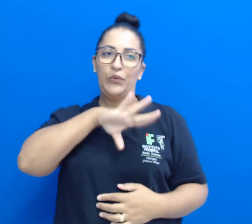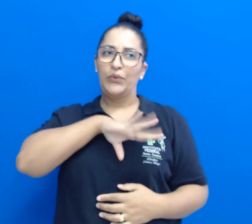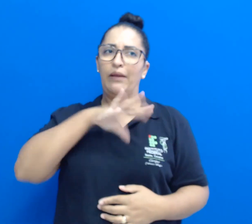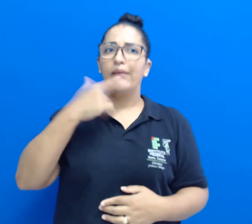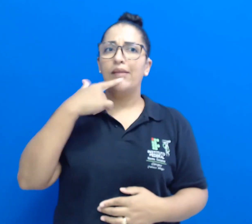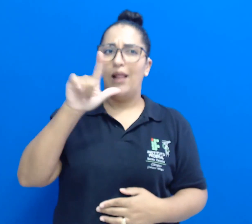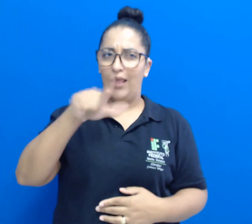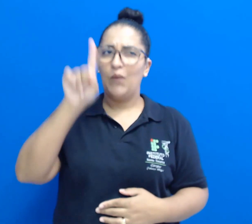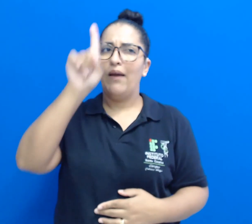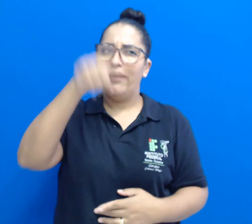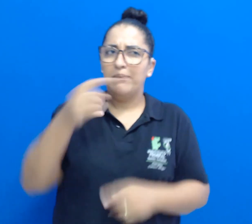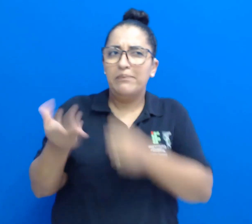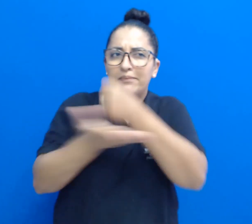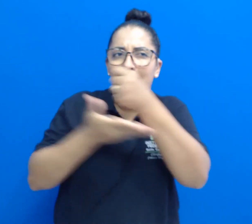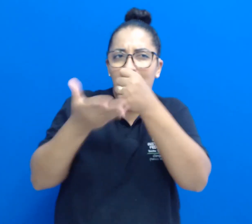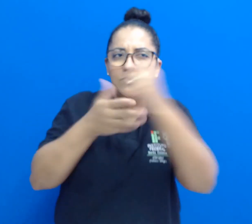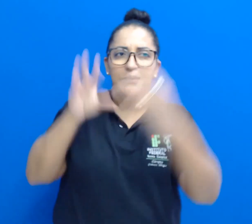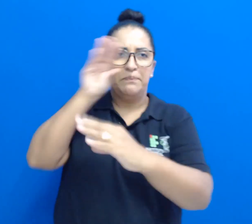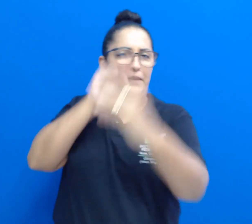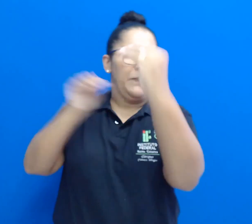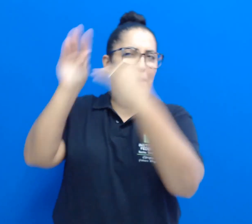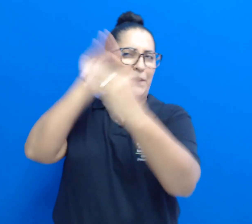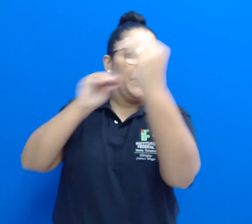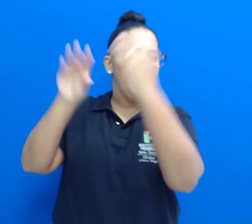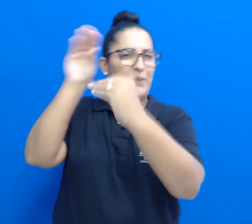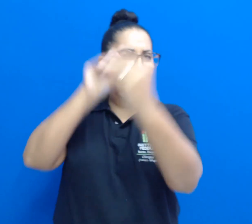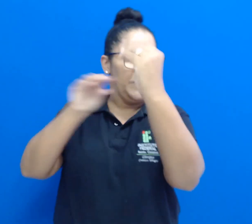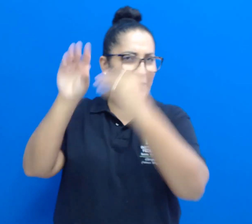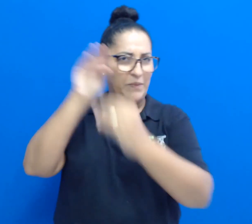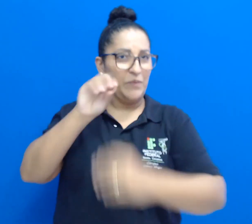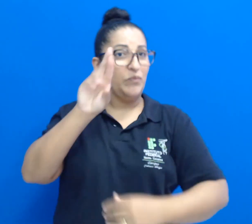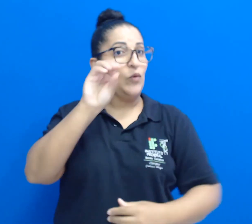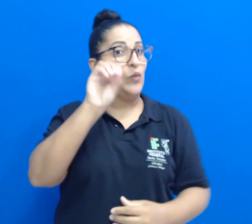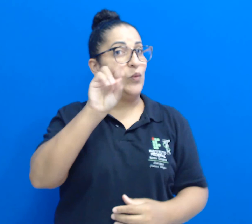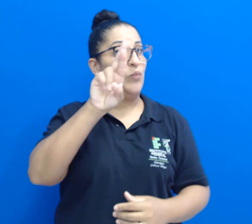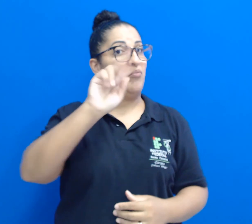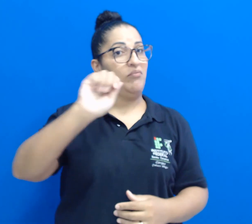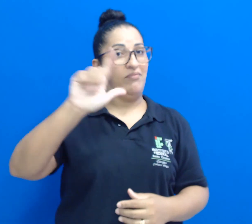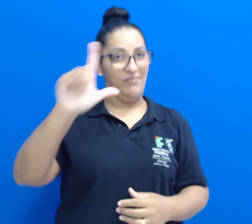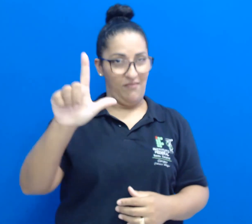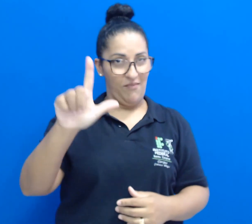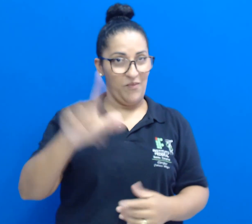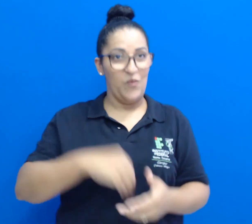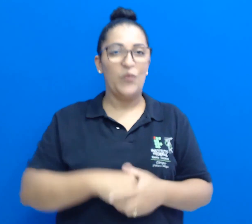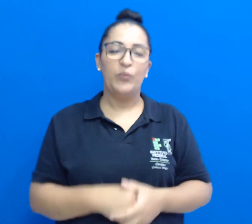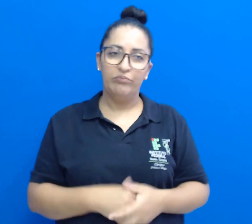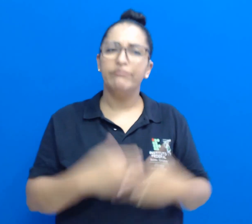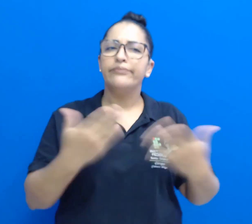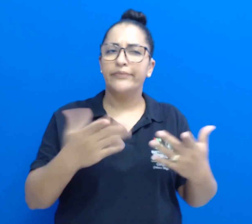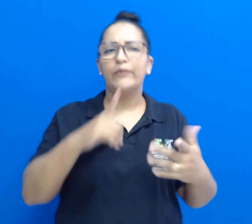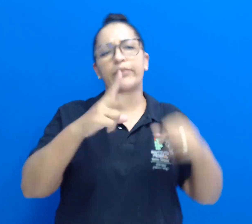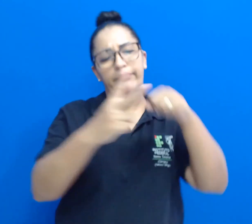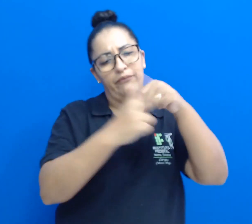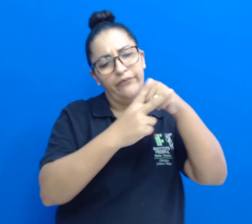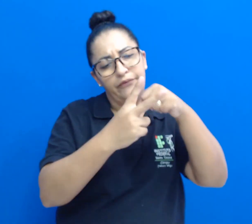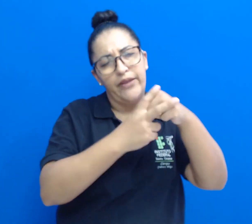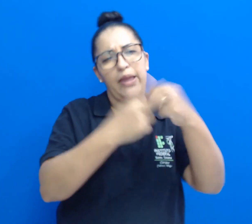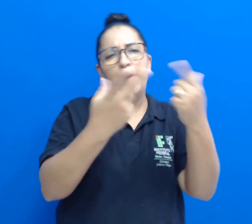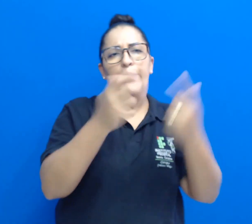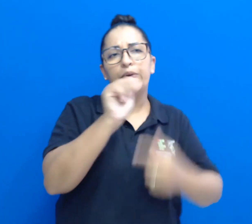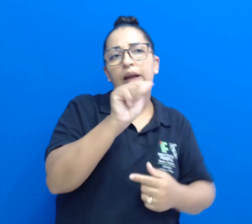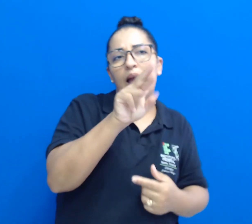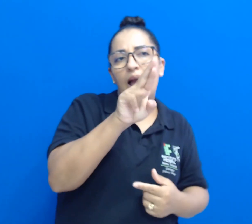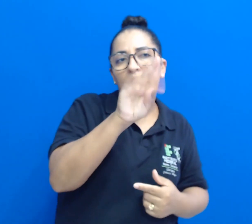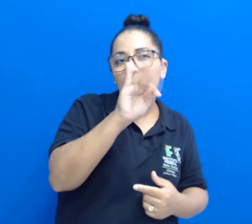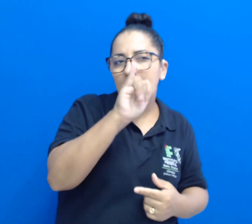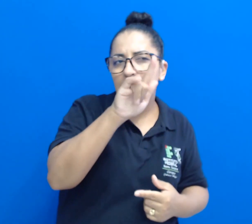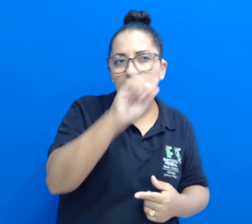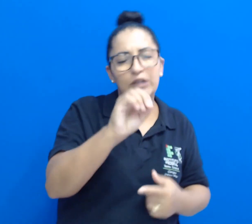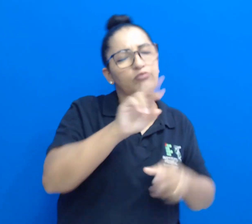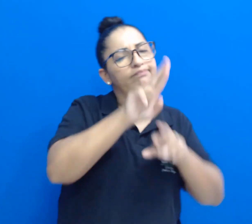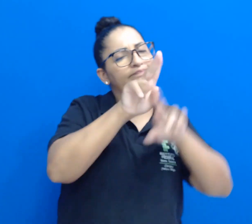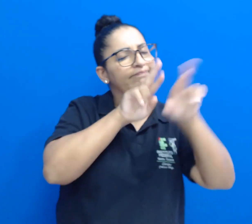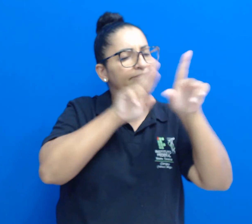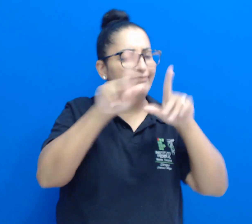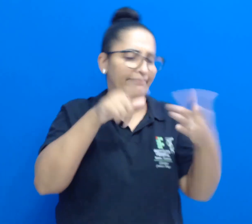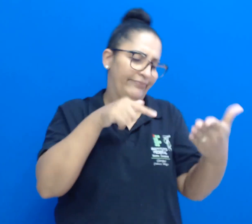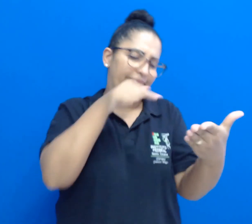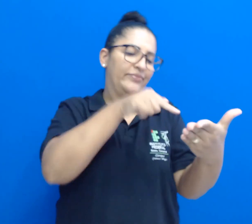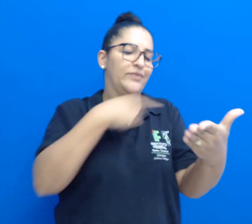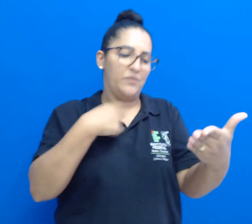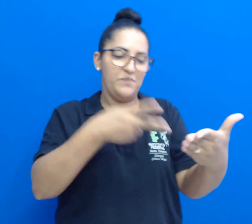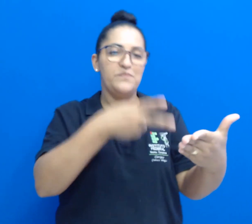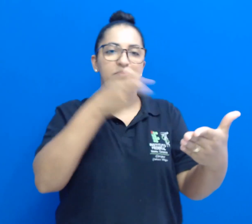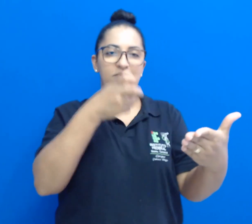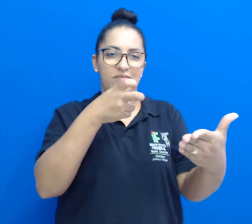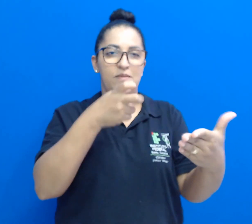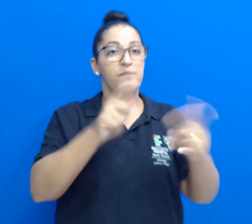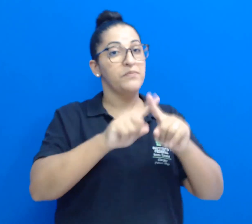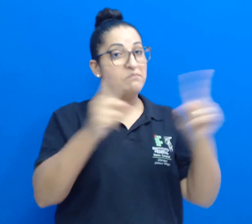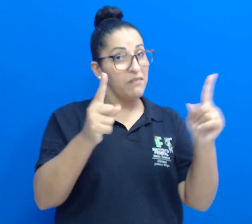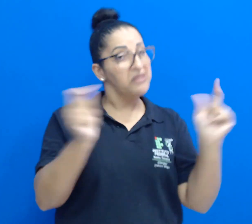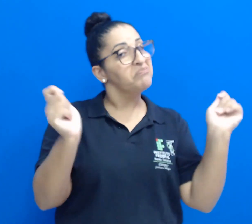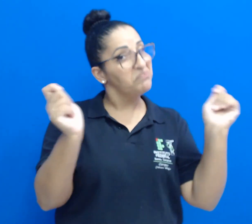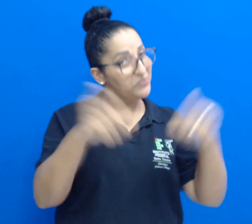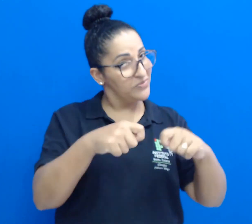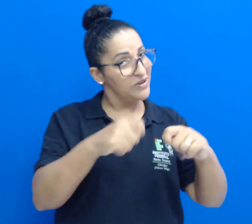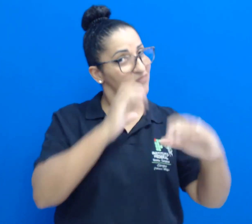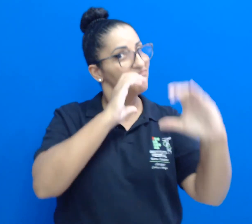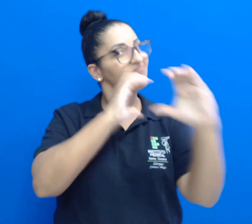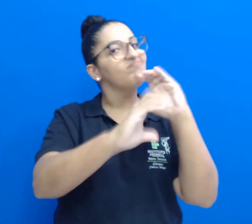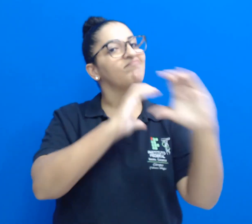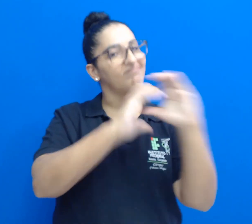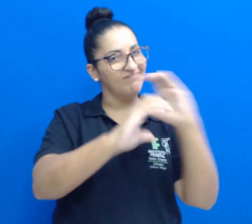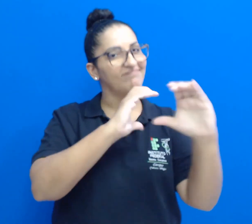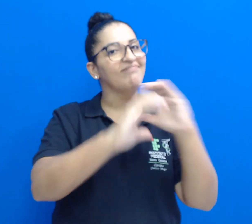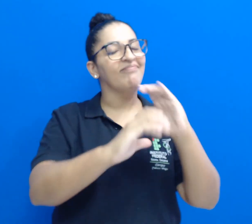A língua portuguesa tem sua base na oralidade, logo os verbos e artigos estarão escritos de uma forma diferente, mesmo assim a comunicação será possível.